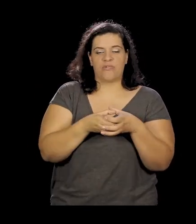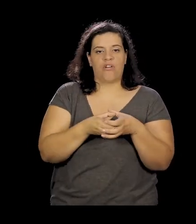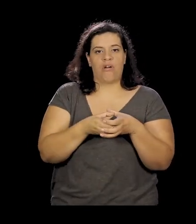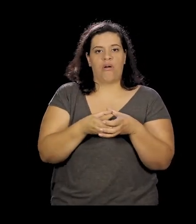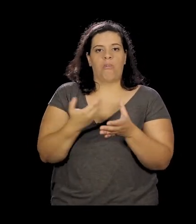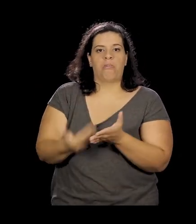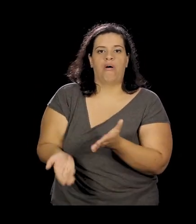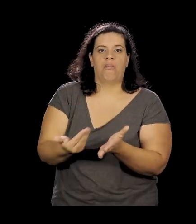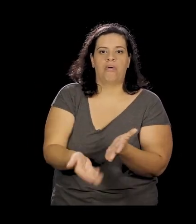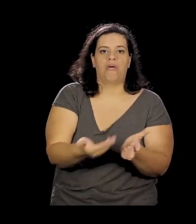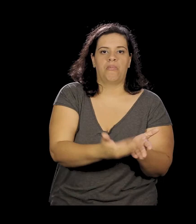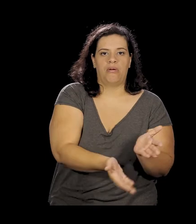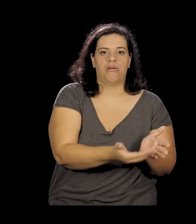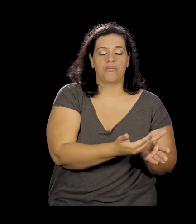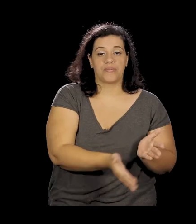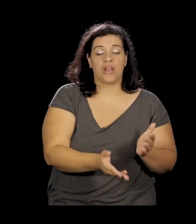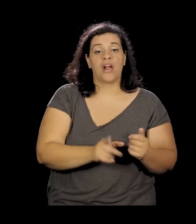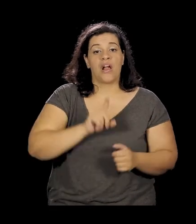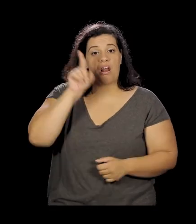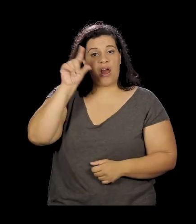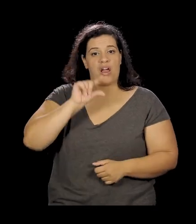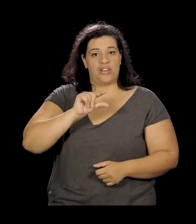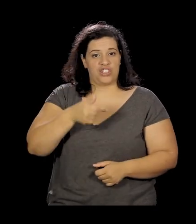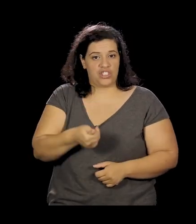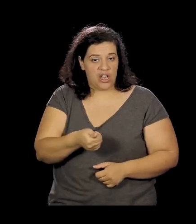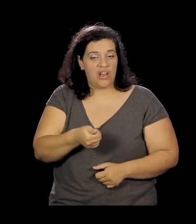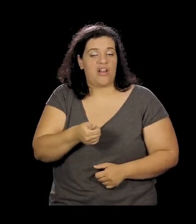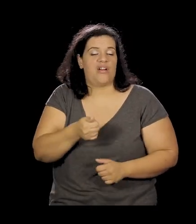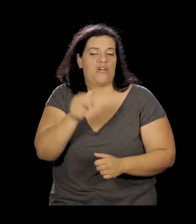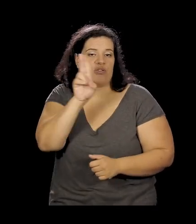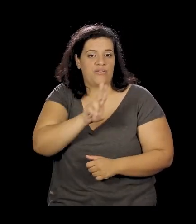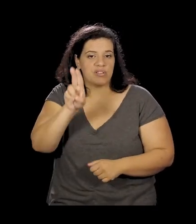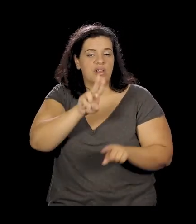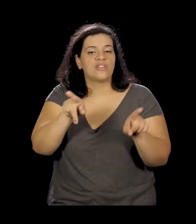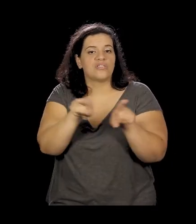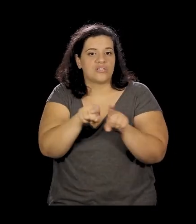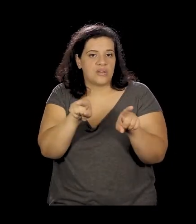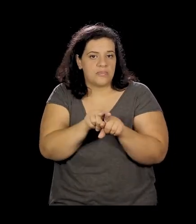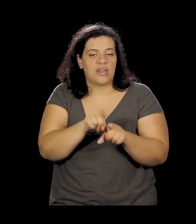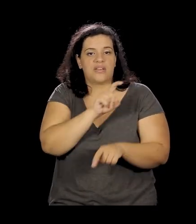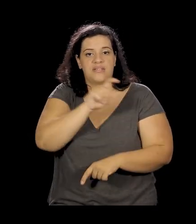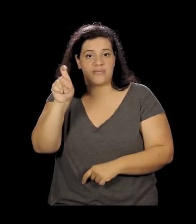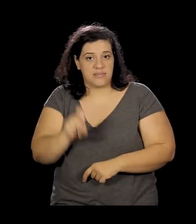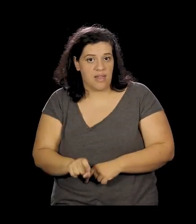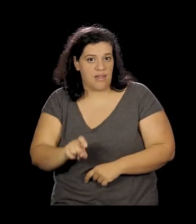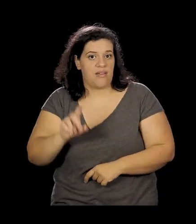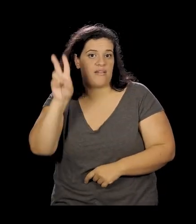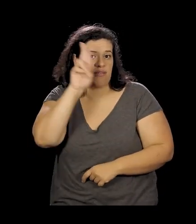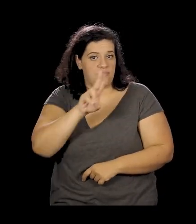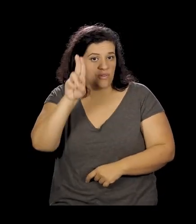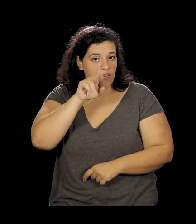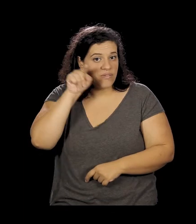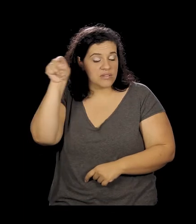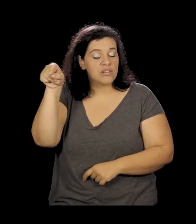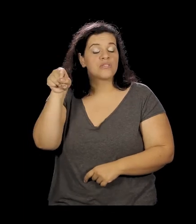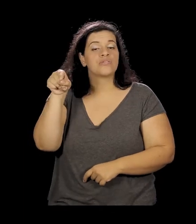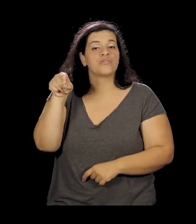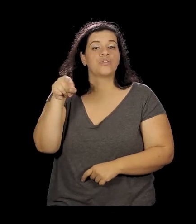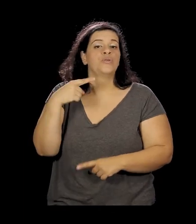Temos uma grande vantagem na Universidade da Georgia e agora também na Universidade do Texas,